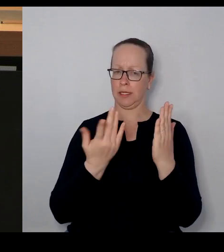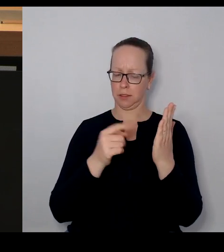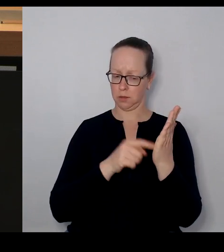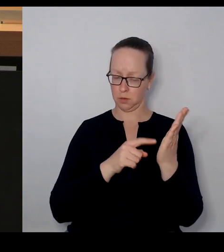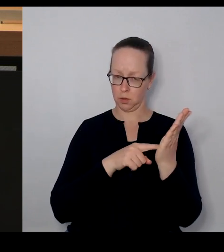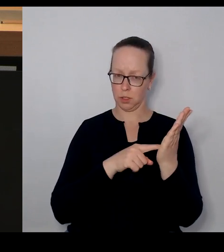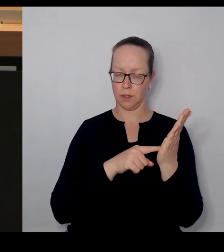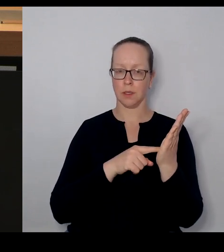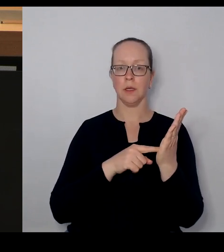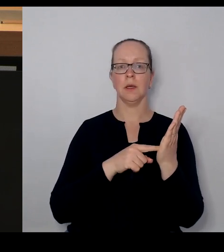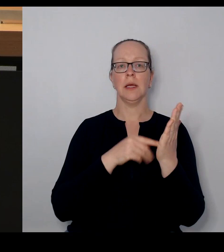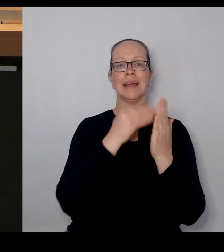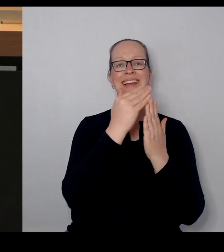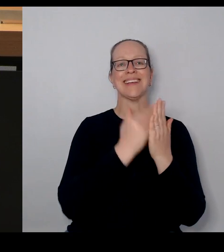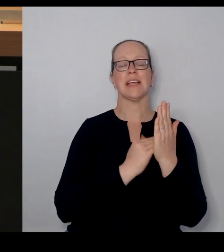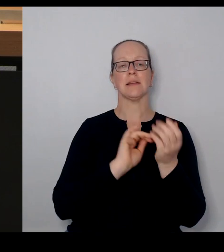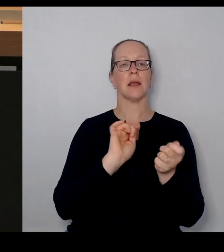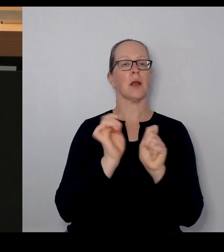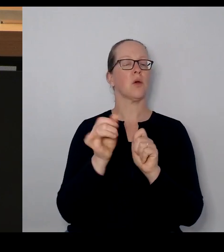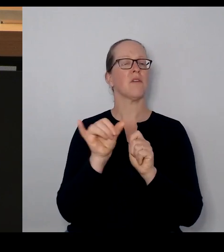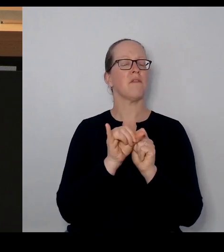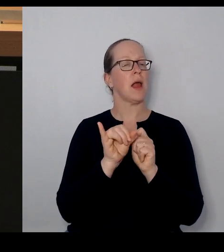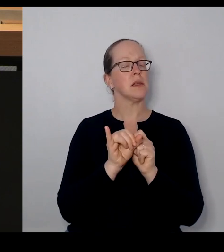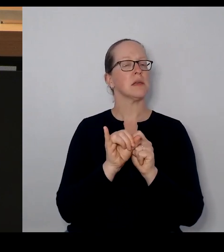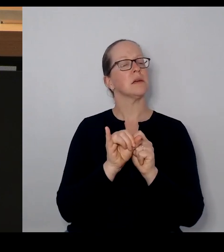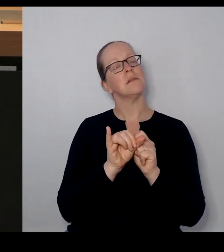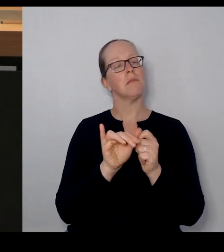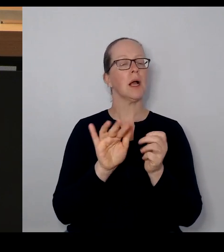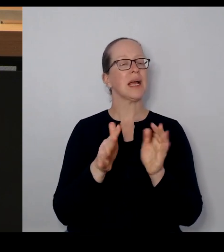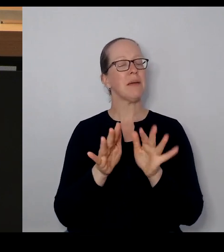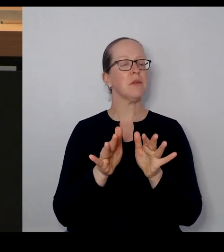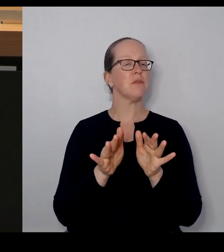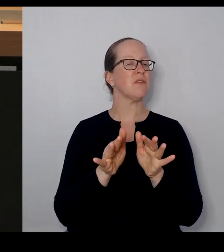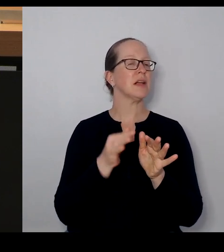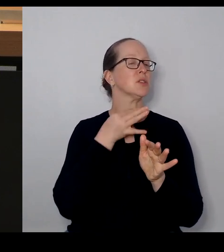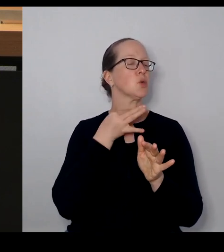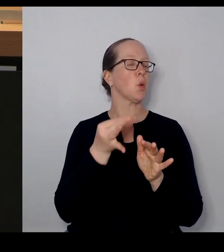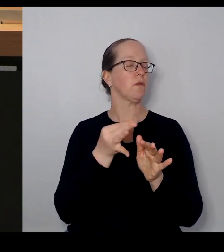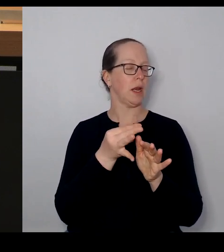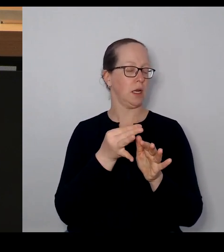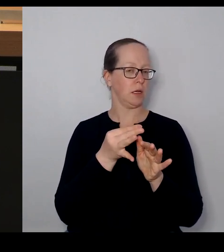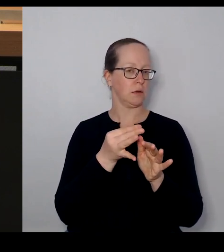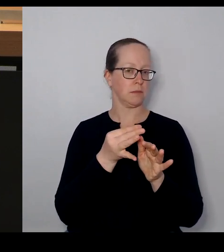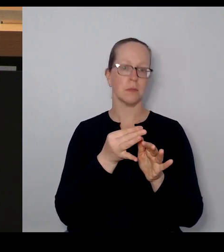Ich finde, die Debatte hat jetzt schon sehr gut gezeigt, dass hier völlig unklar ist, was die Koalition eigentlich möchte.